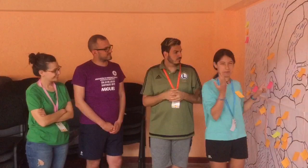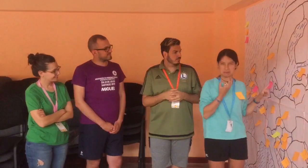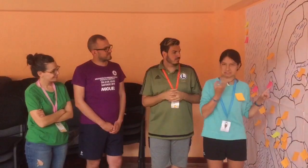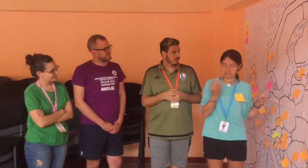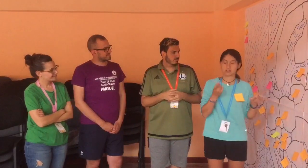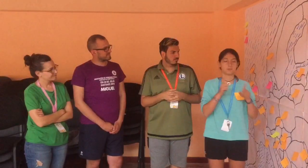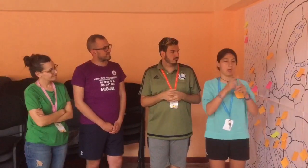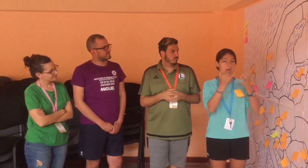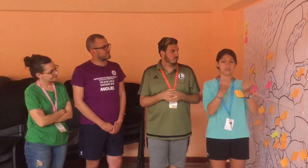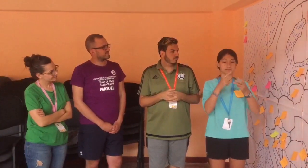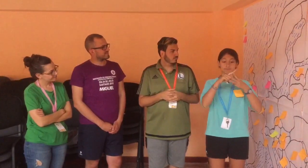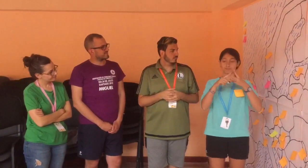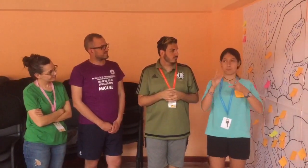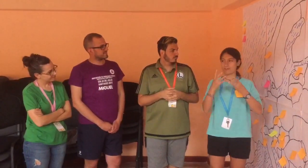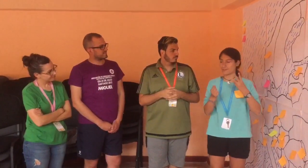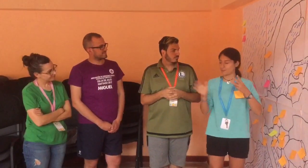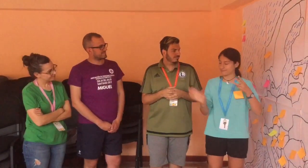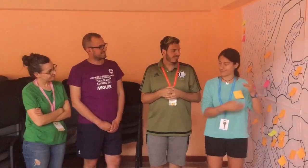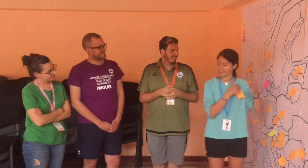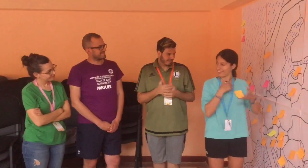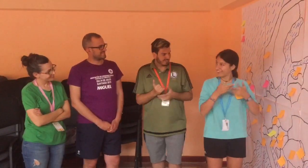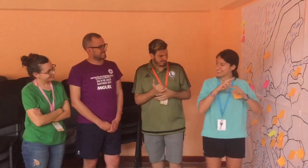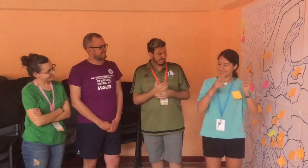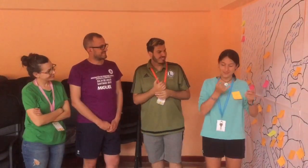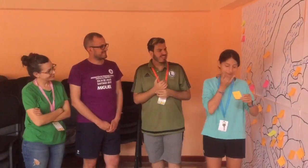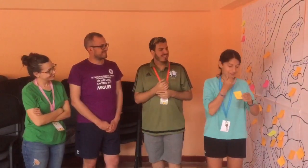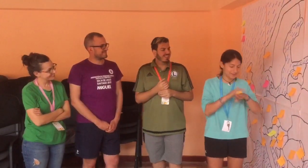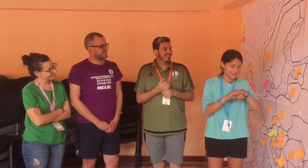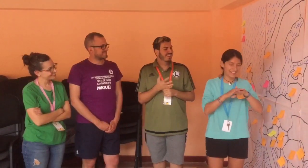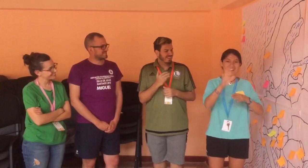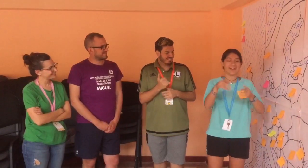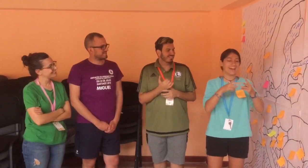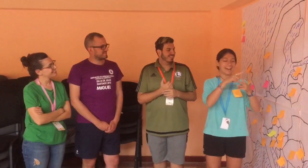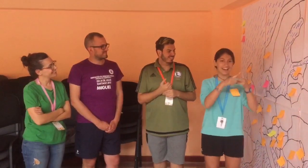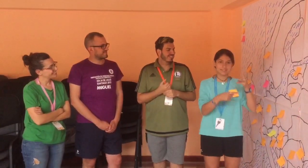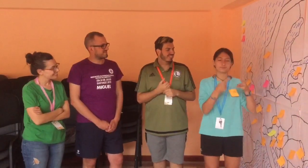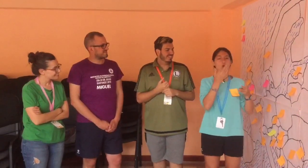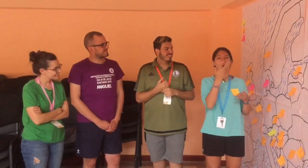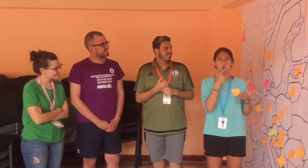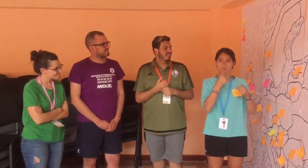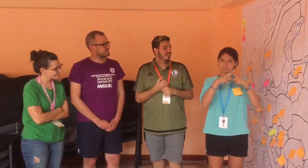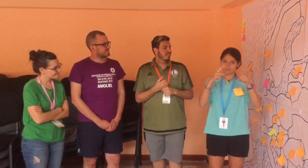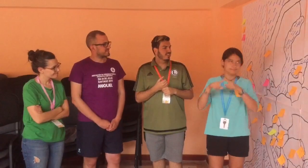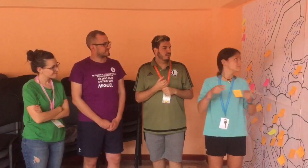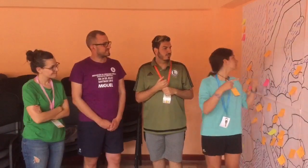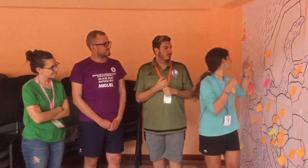(En Signos Internacionales) ¿para qué es esto? (en LSE) ¿qué estoy haciendo signando en SI? Este mapa dispone de tres colores diferentes: